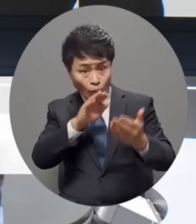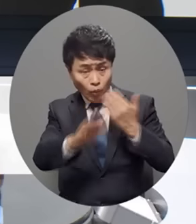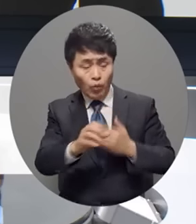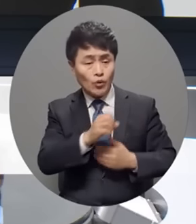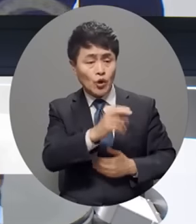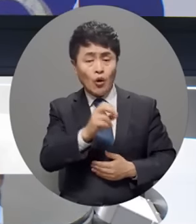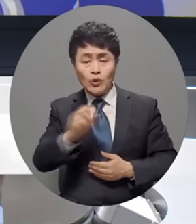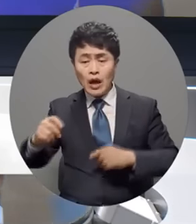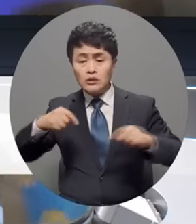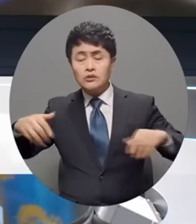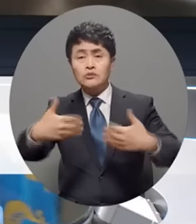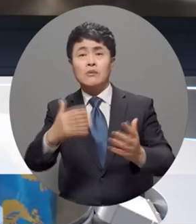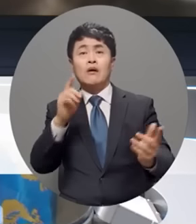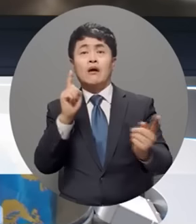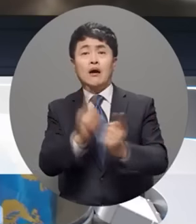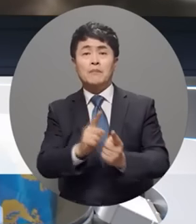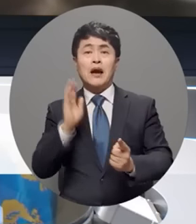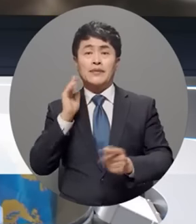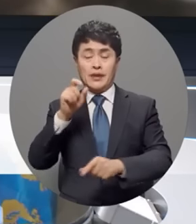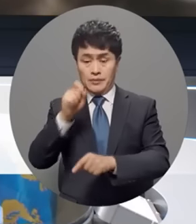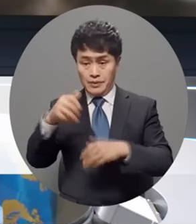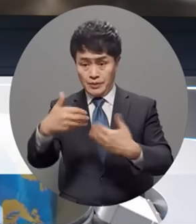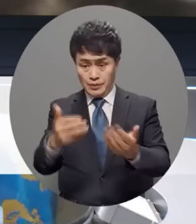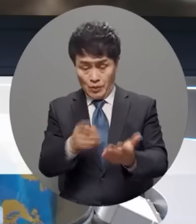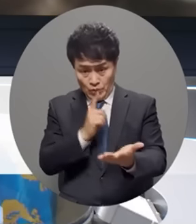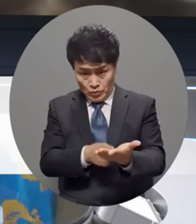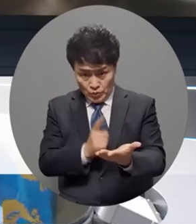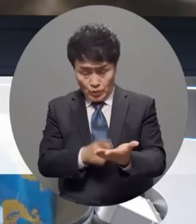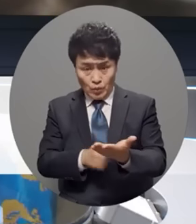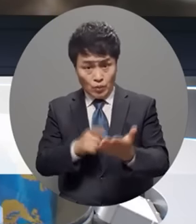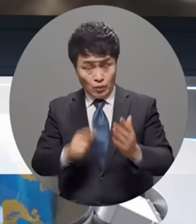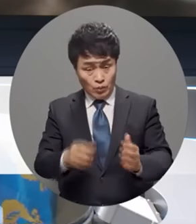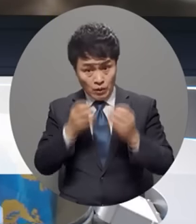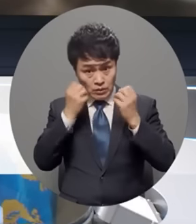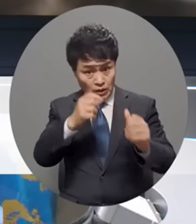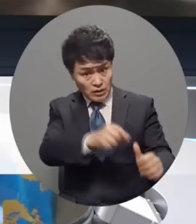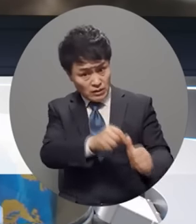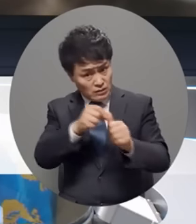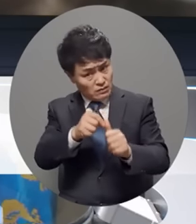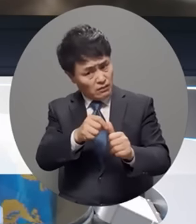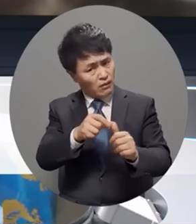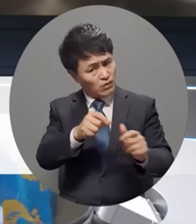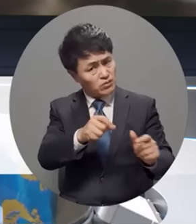총선 이후 여야 지도부 만남이 추진되면서 대통령 비서실장과 총리 등 인사 쇄신은